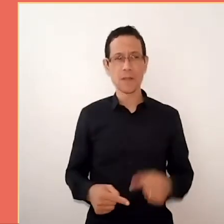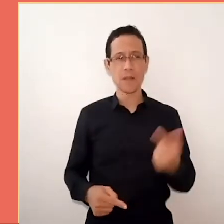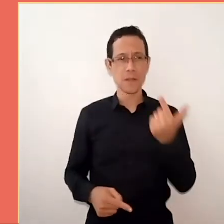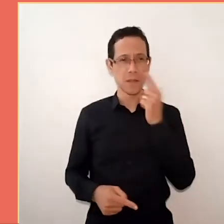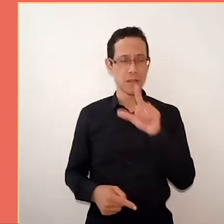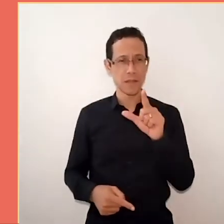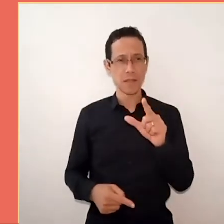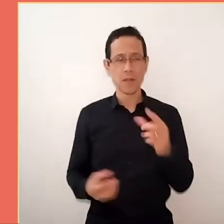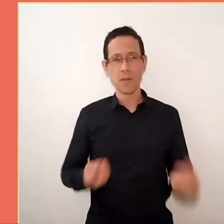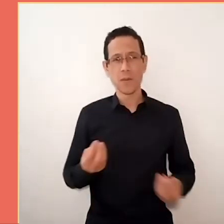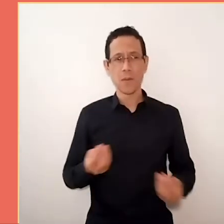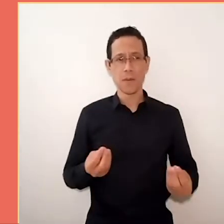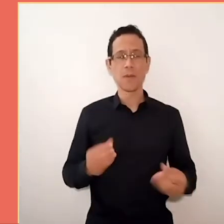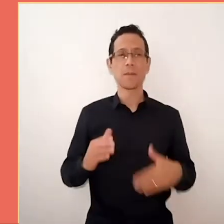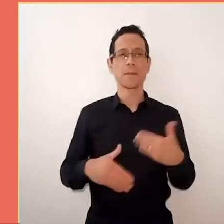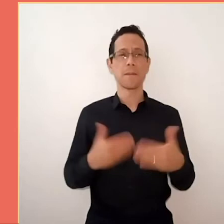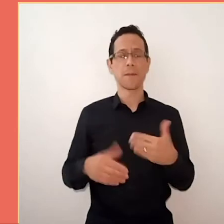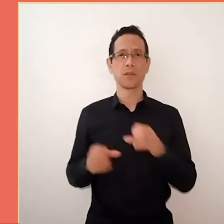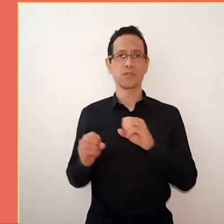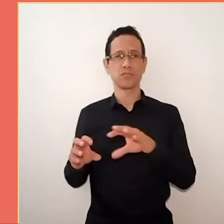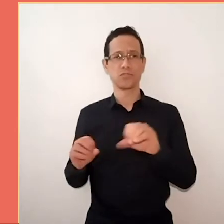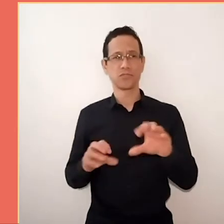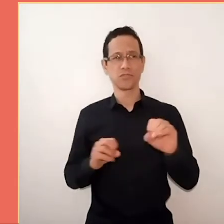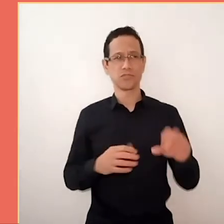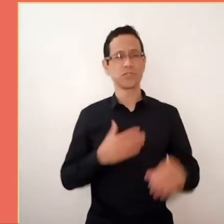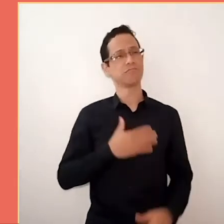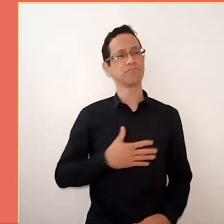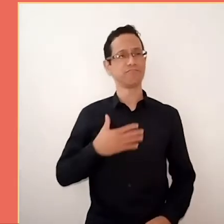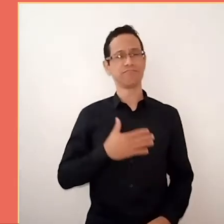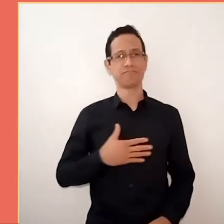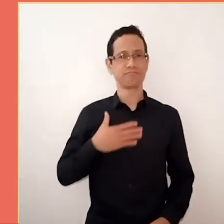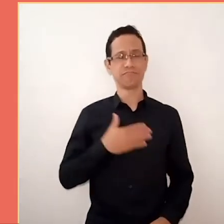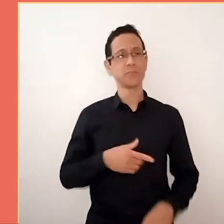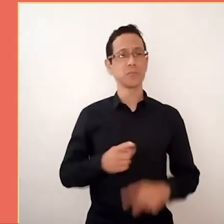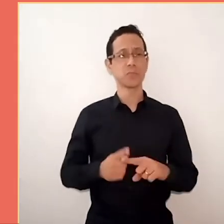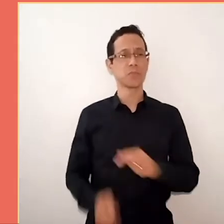E ao término dessa disciplina, é muito gratificante, porque as alunas dizem: "Eu não sabia